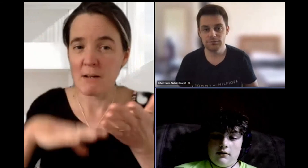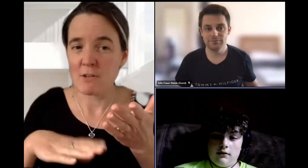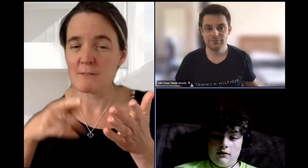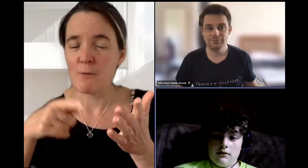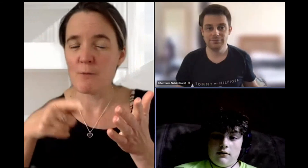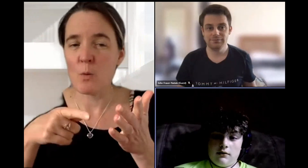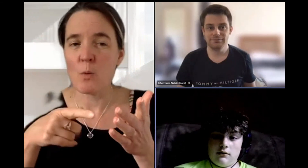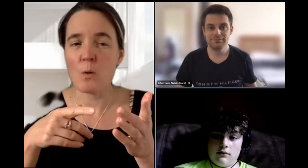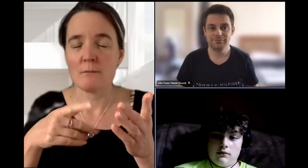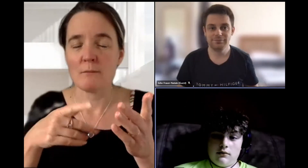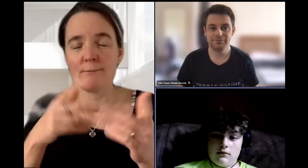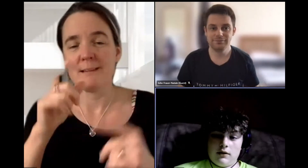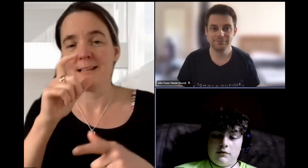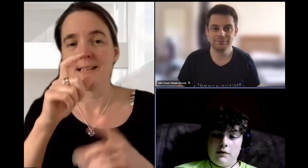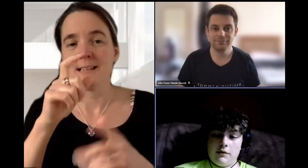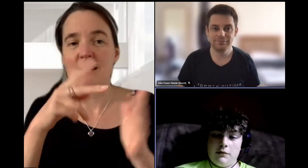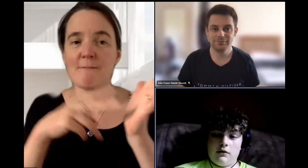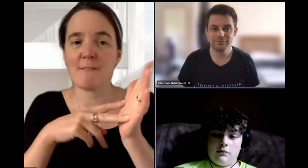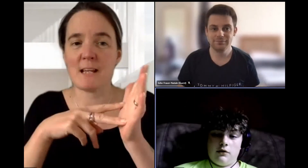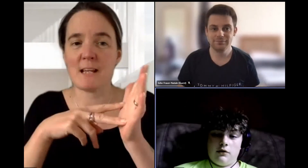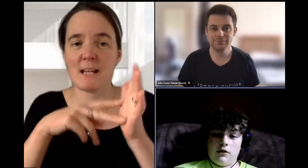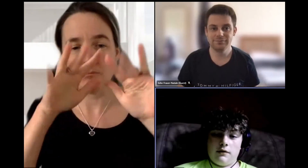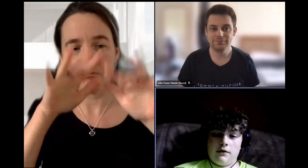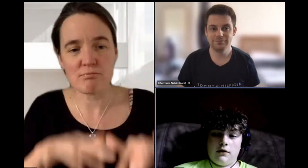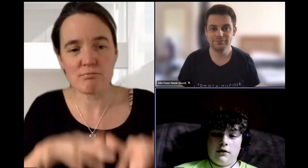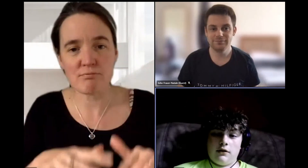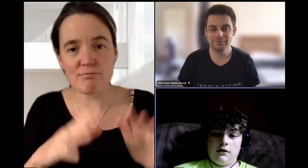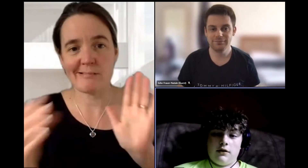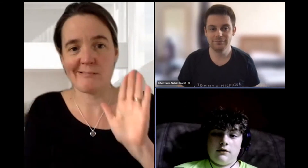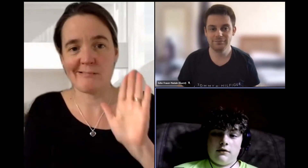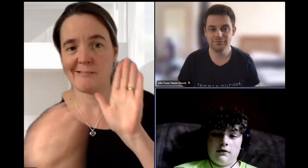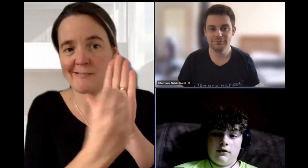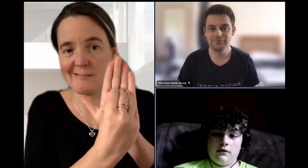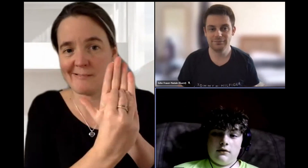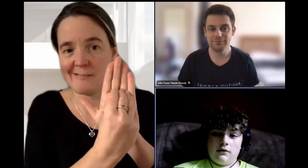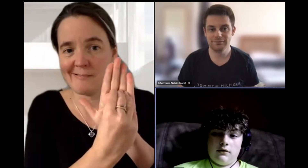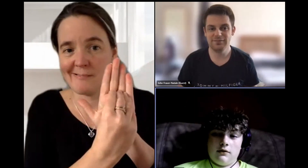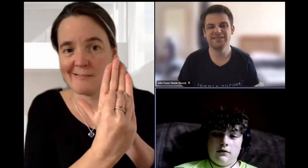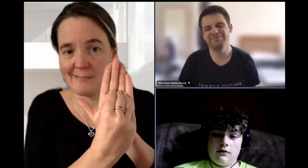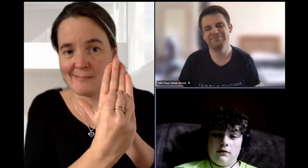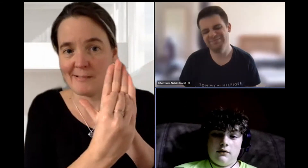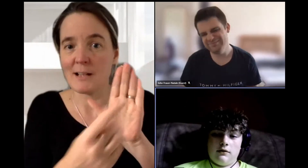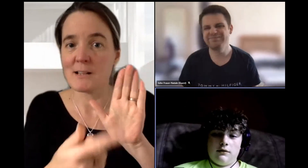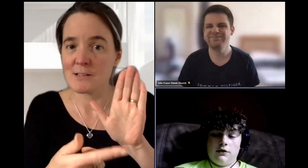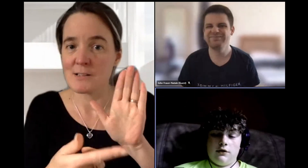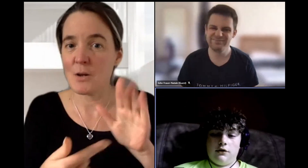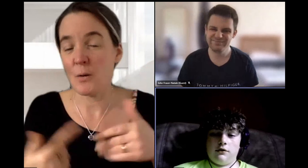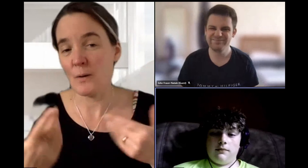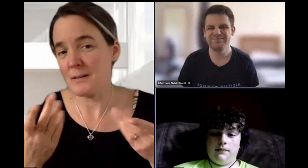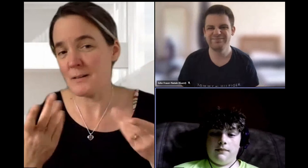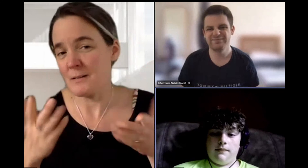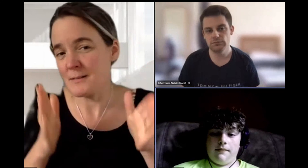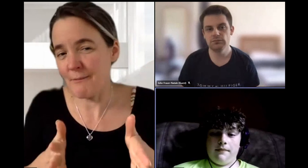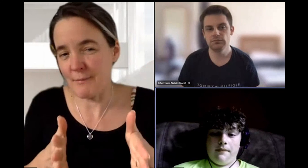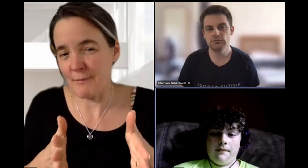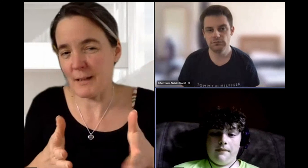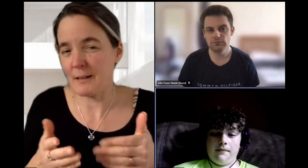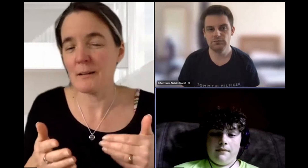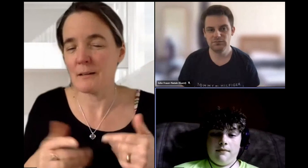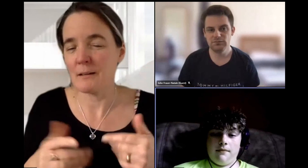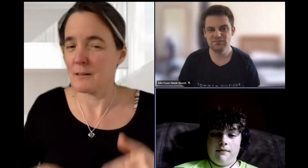Dwi’n teimlo llawer yn fwy hyderus, yn sicr.